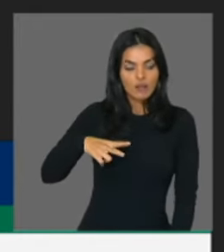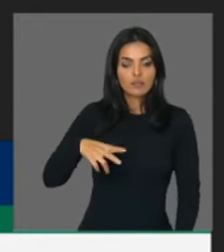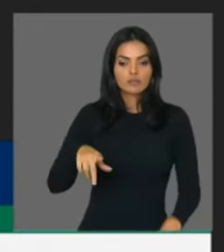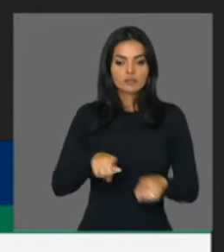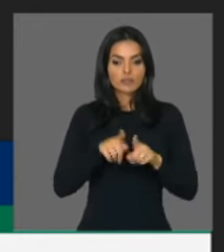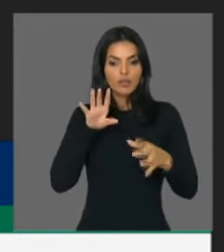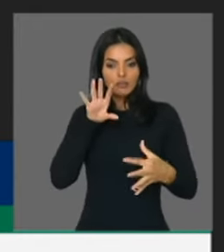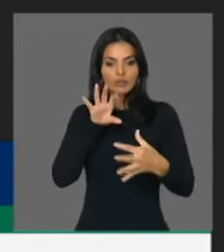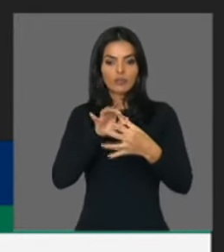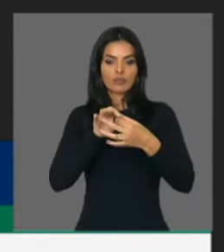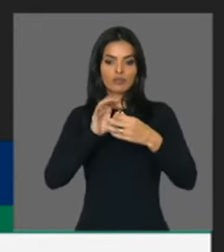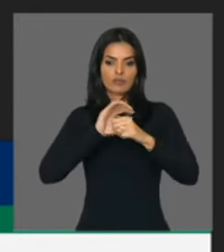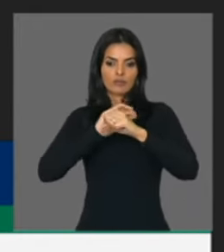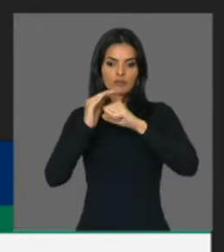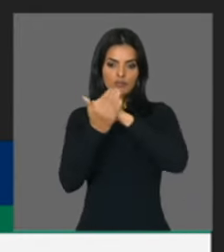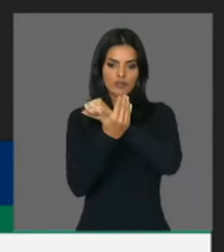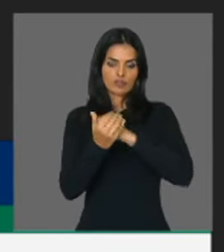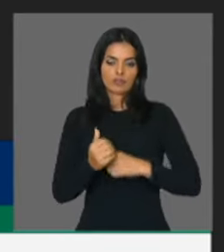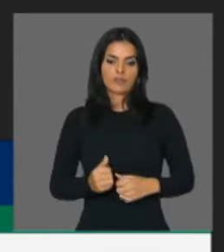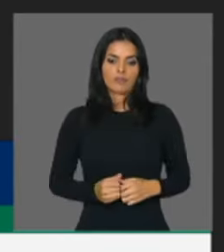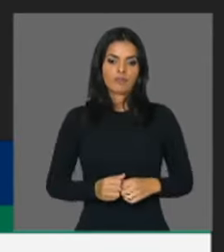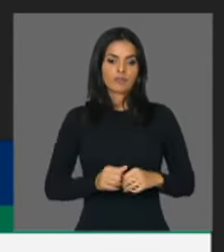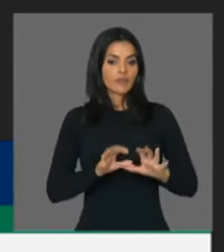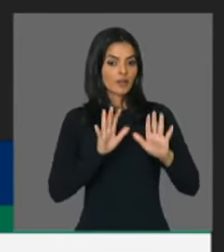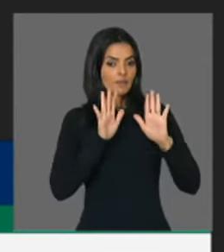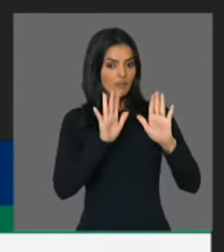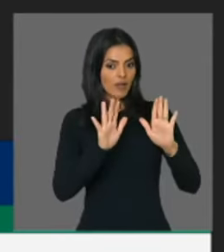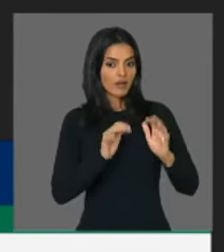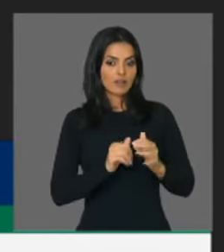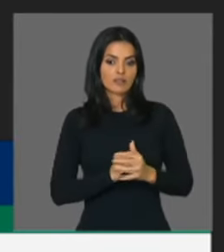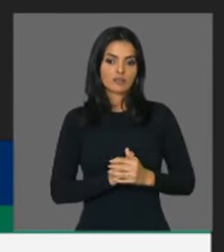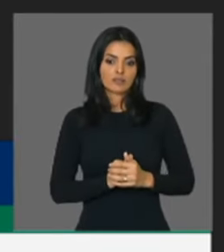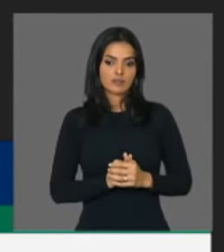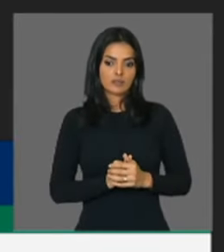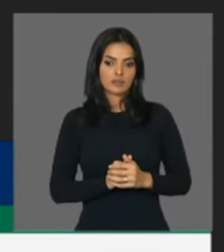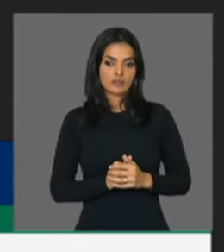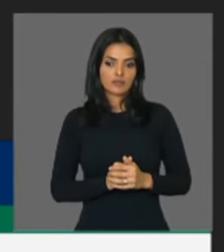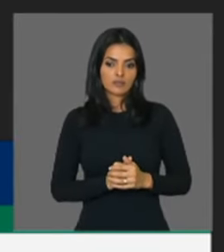LIGADOS AO COVID. MAS EU OUVI BASTANTE AQUILO QUE SE DEBATEU NA SESSÃO DE HOJE, SOBRETUDO